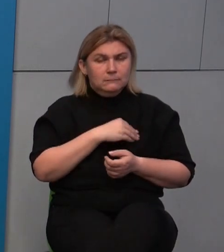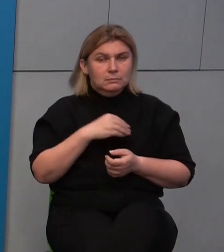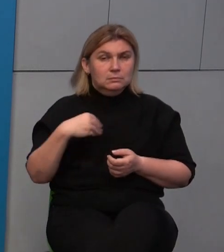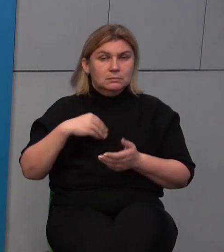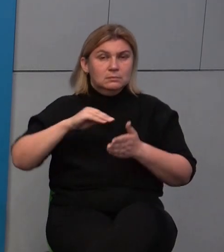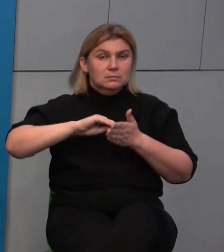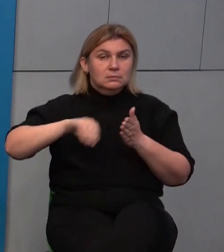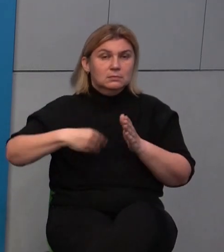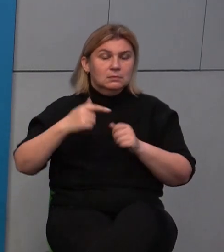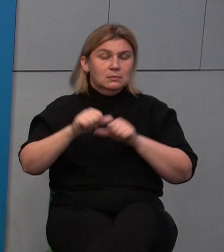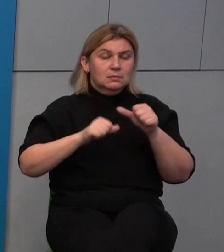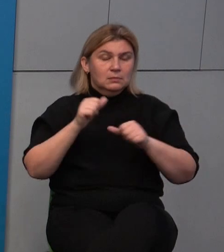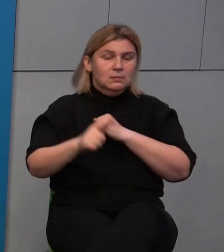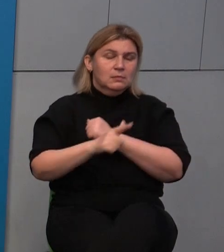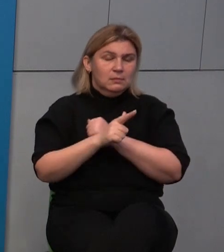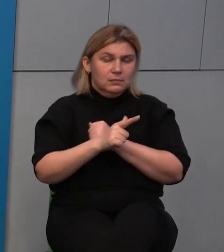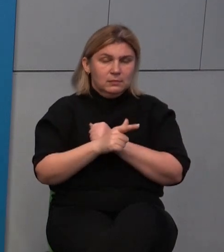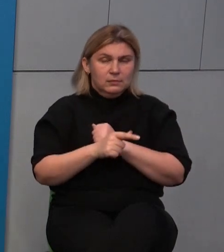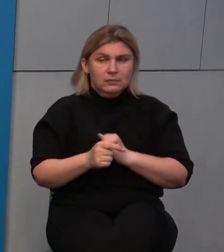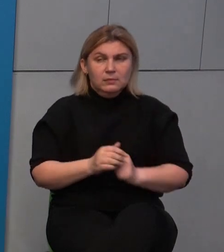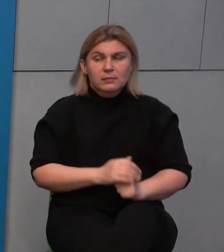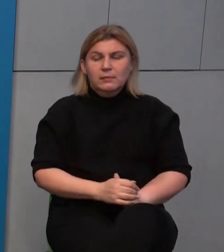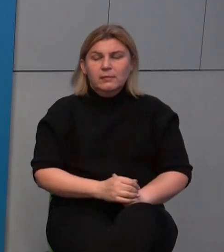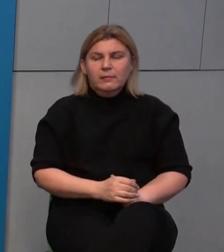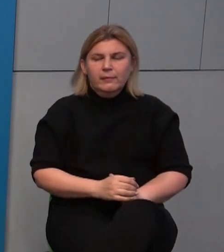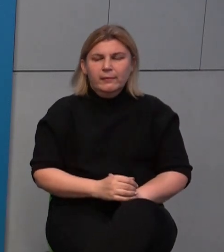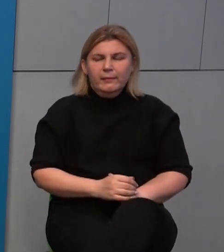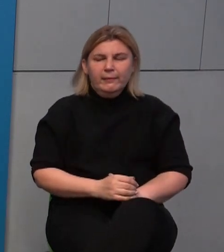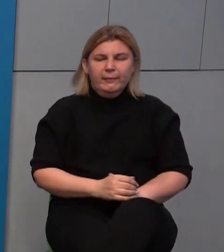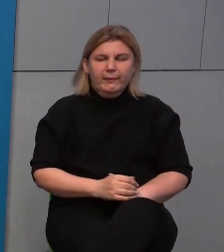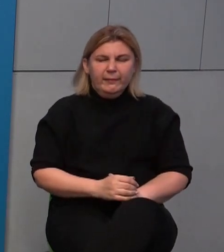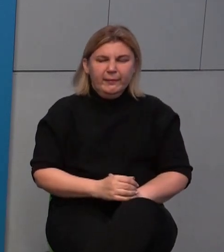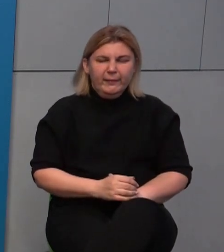chyba w latach 70. dopiero. Więc naprawdę...